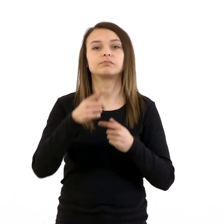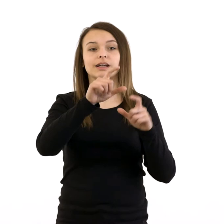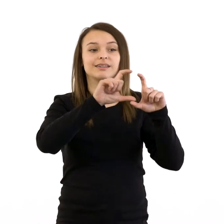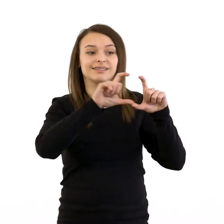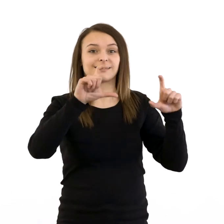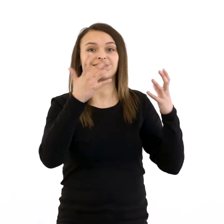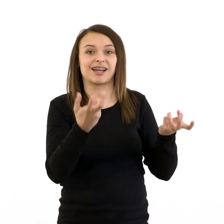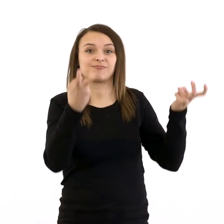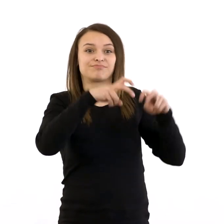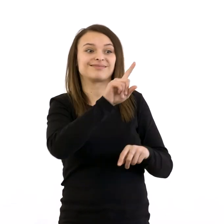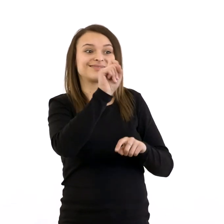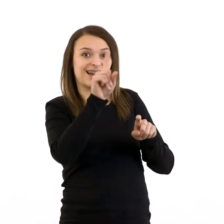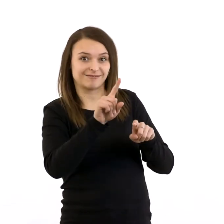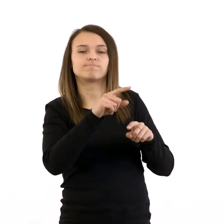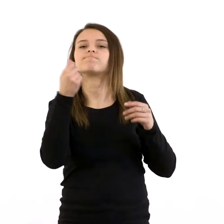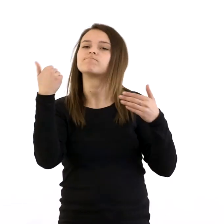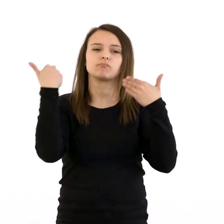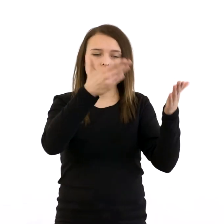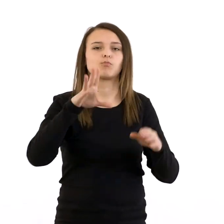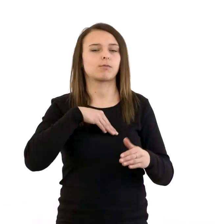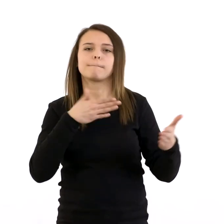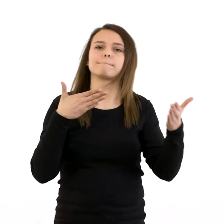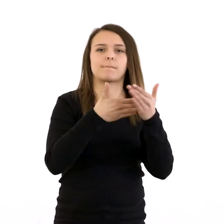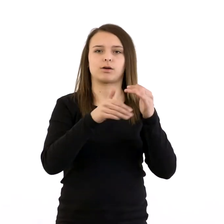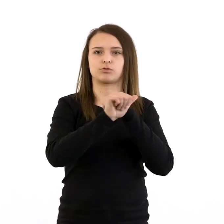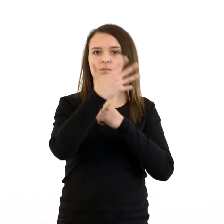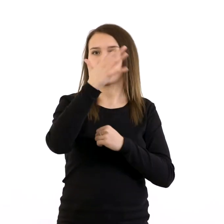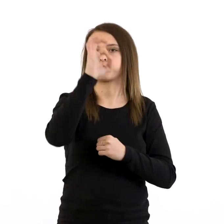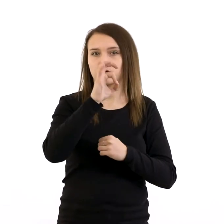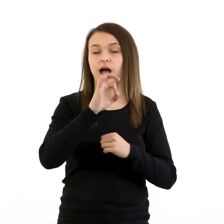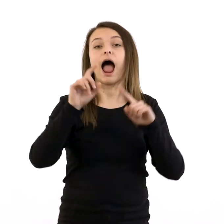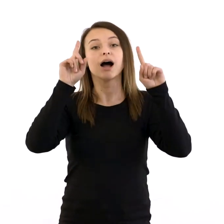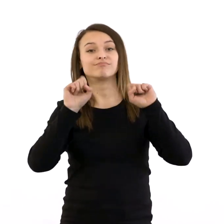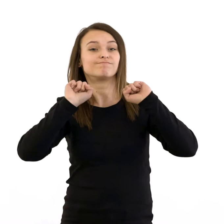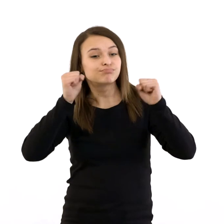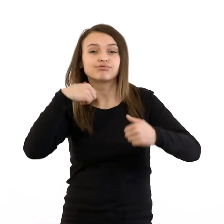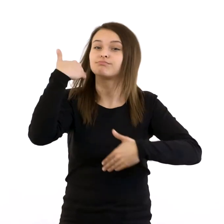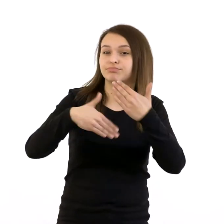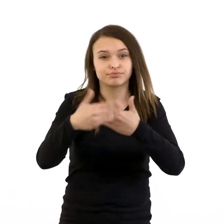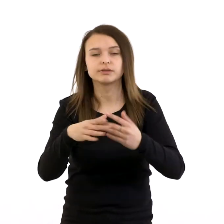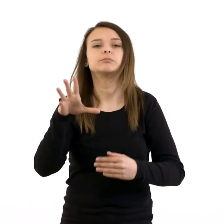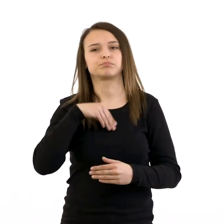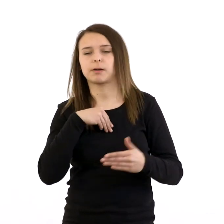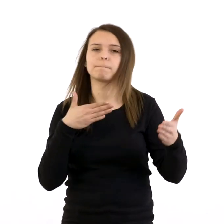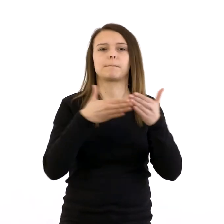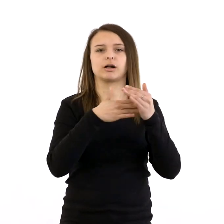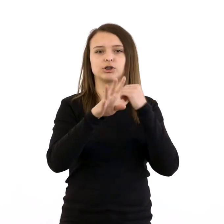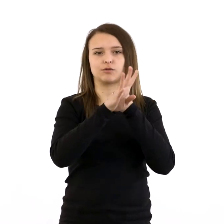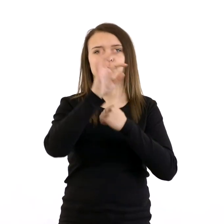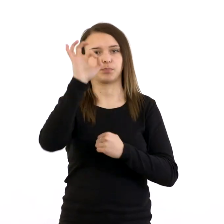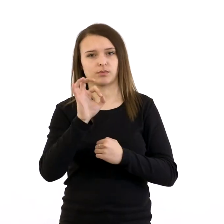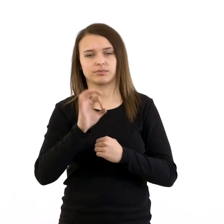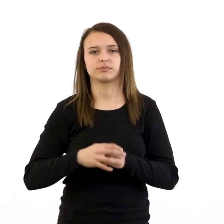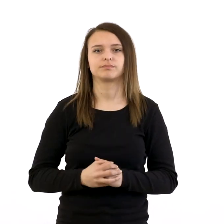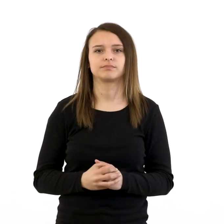W przypadku tworzenia podmiotu można starać się o maksymalnie 65% dofinansowania oraz do 90% dofinansowania kosztów działalności.